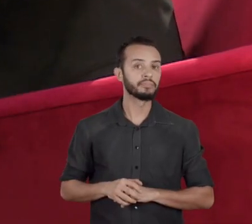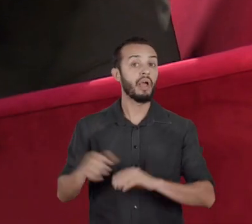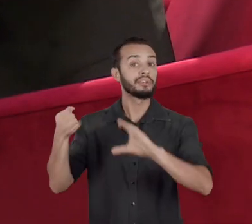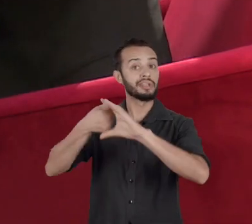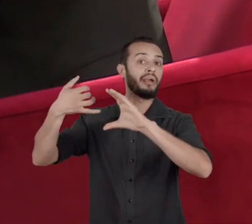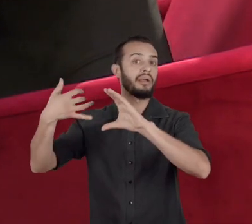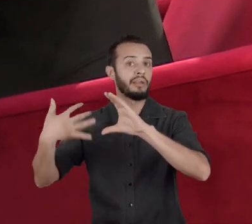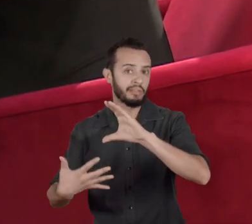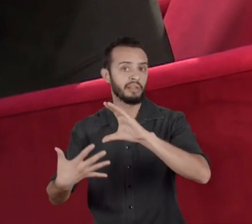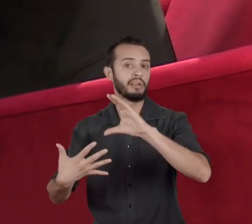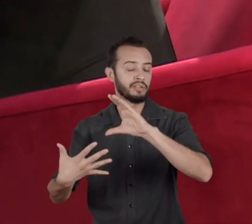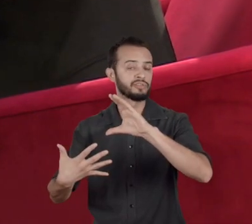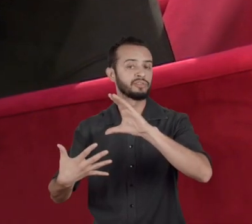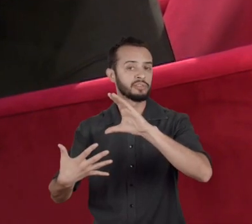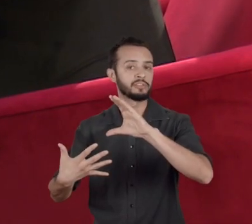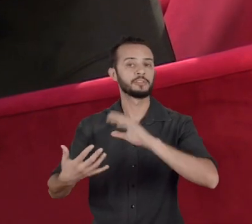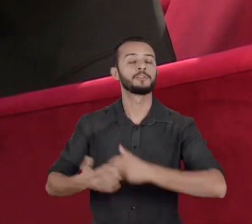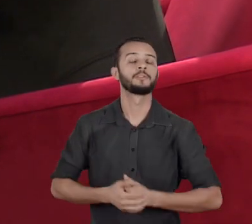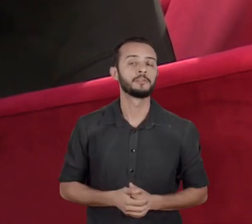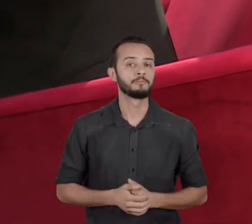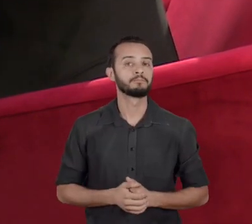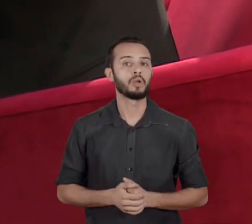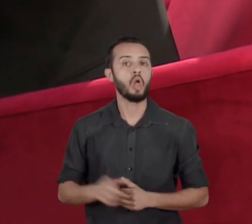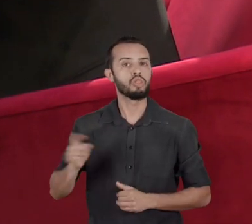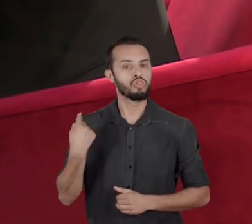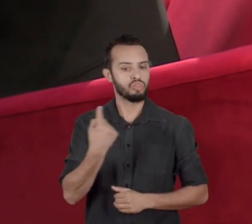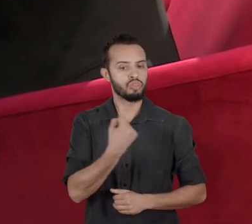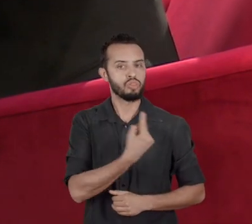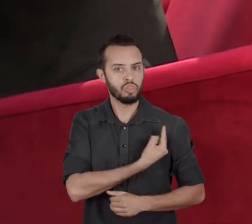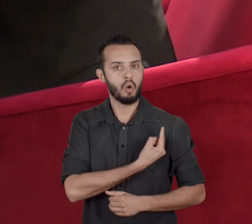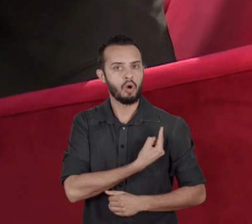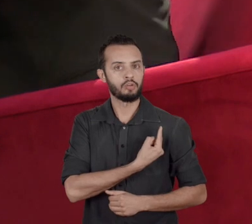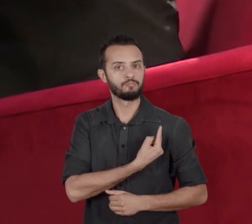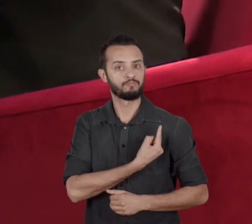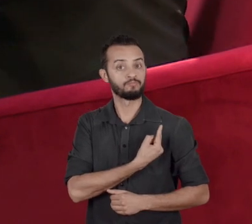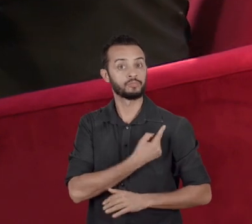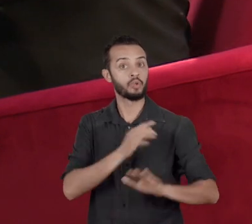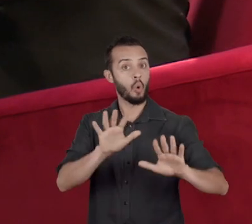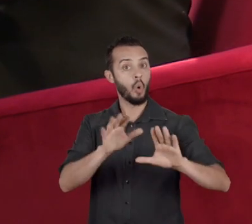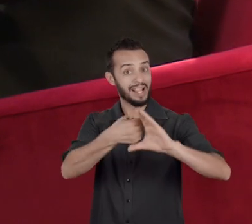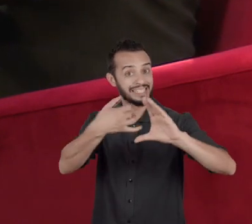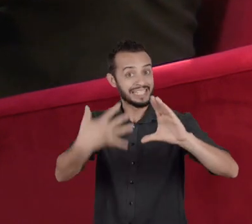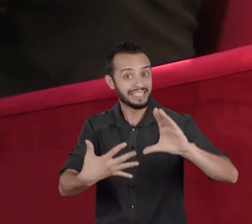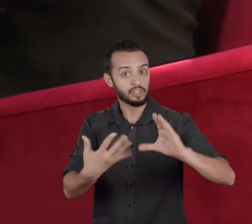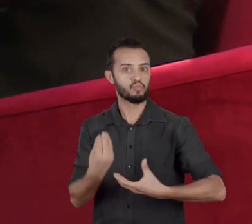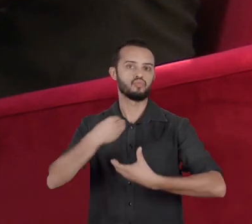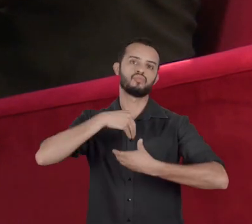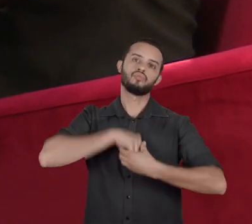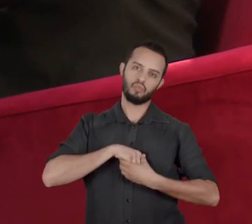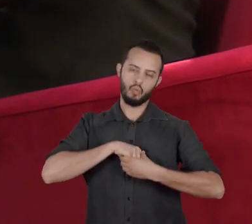Certas características que nós exibimos, características que são nossas como indivíduo,